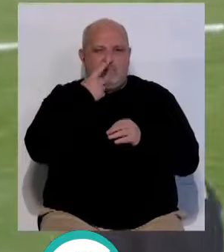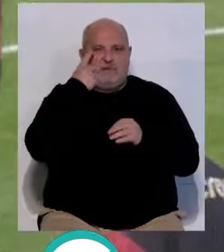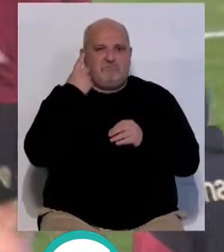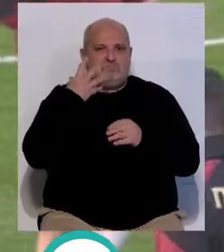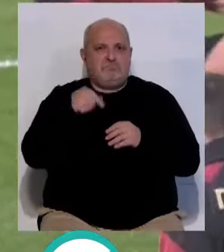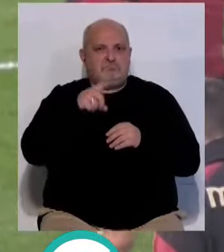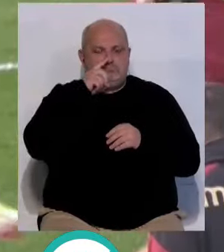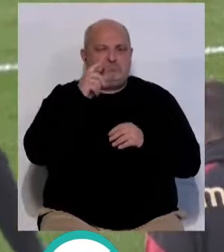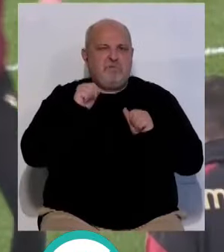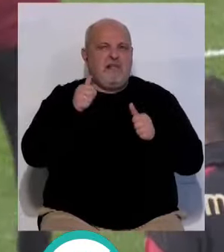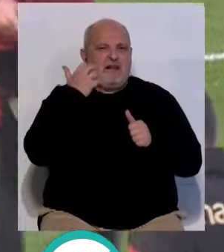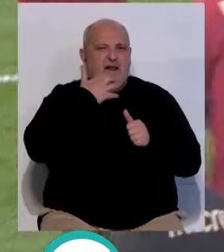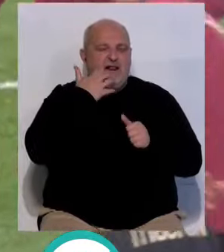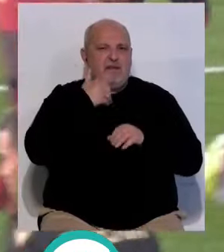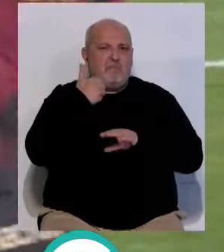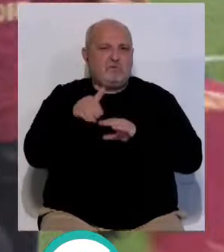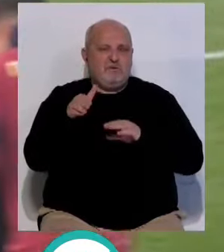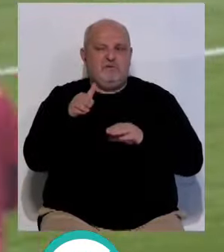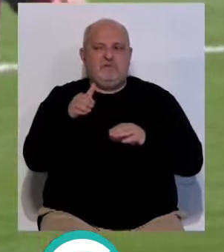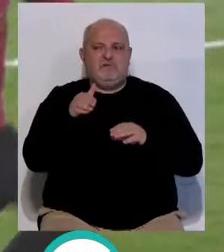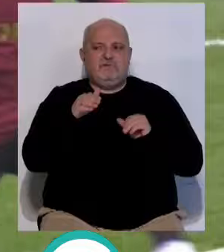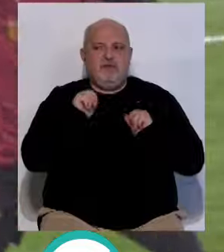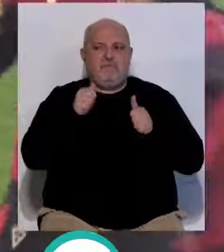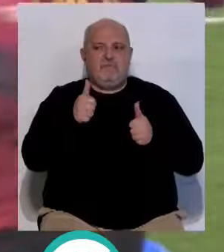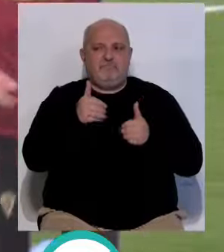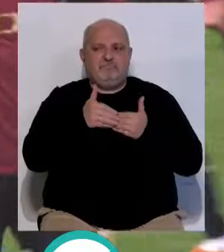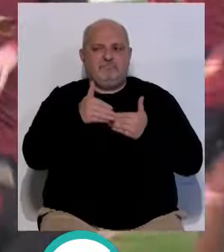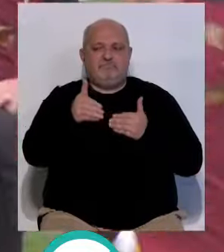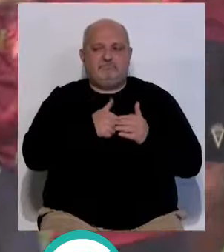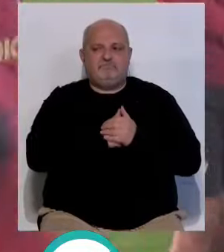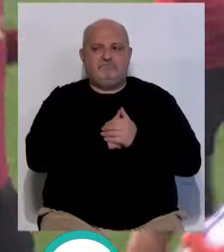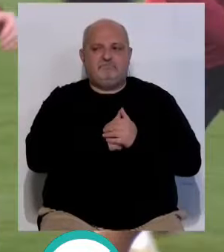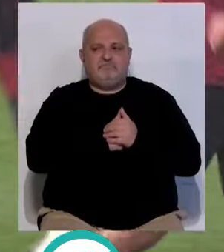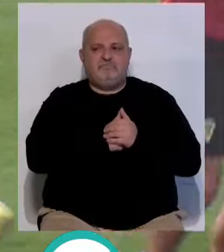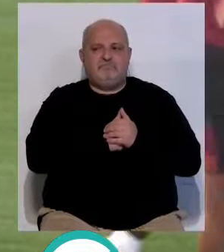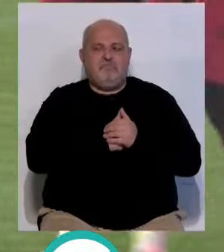empieza rara no con esa expulsión que tiene pero al fin al cabo tampoco me parece justificable no